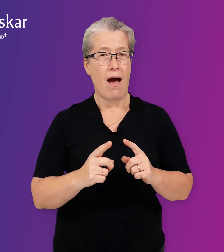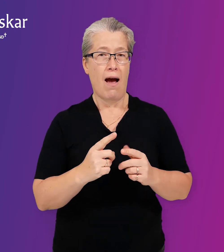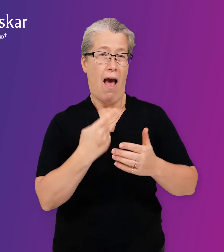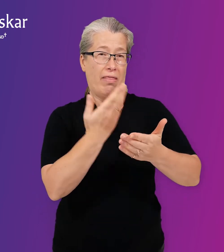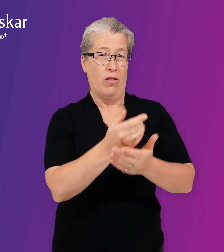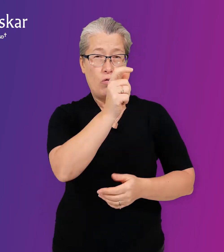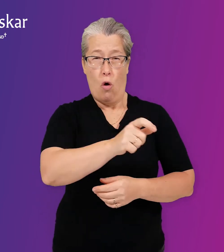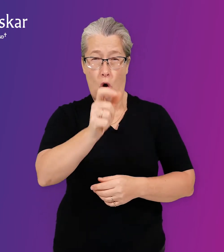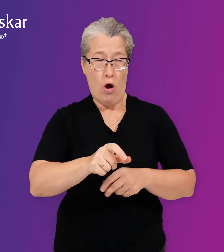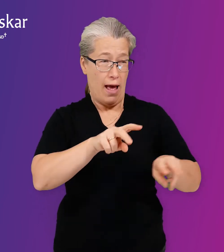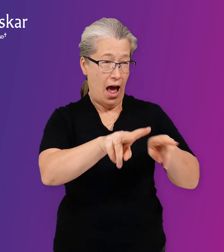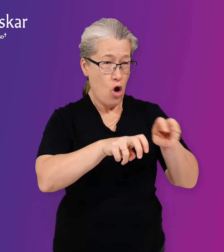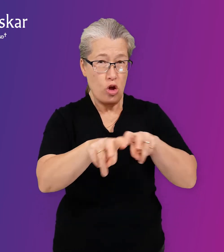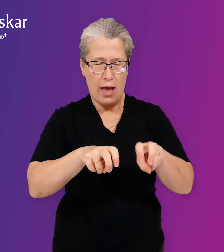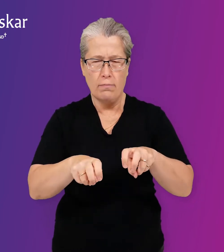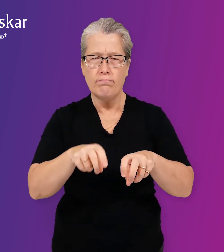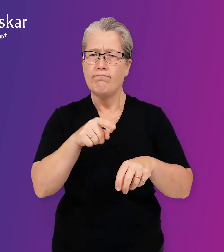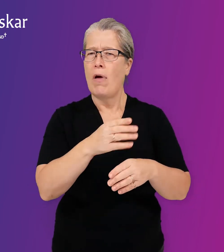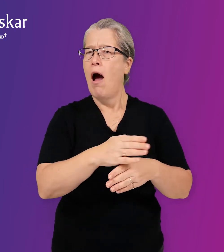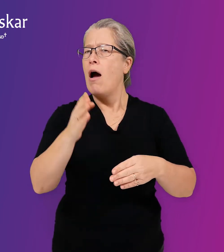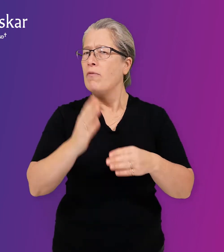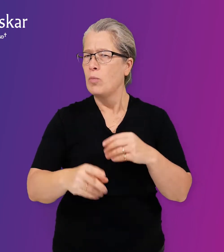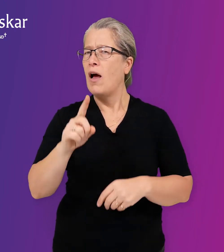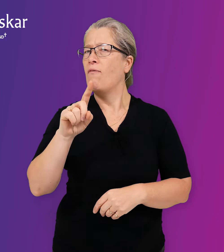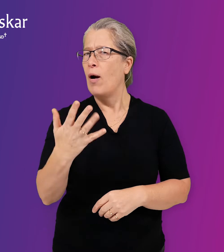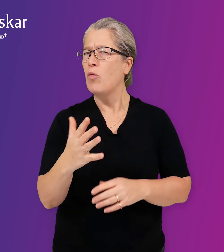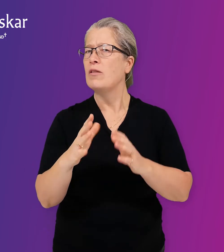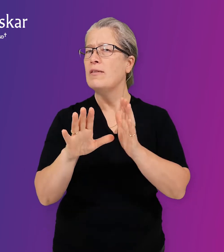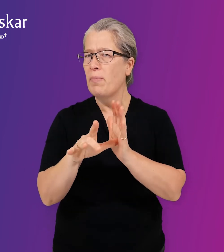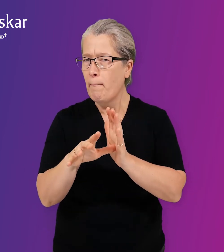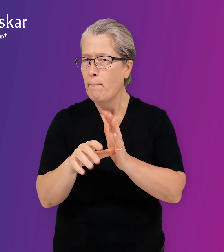Kandidatrekryteringen avslutas 15.9.